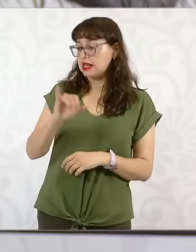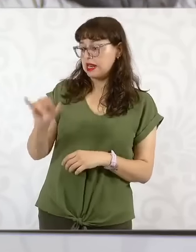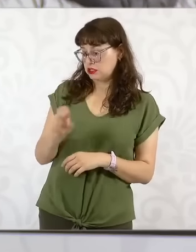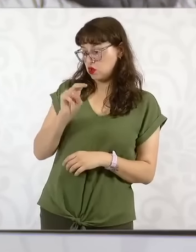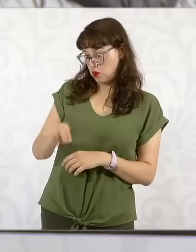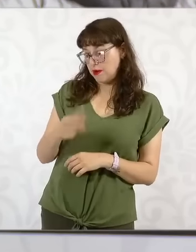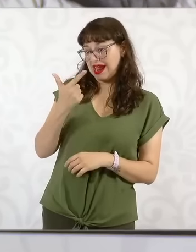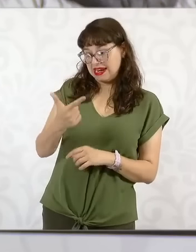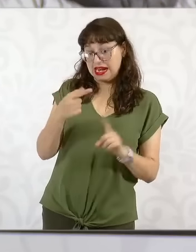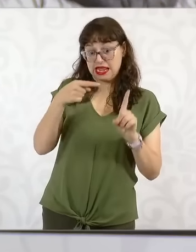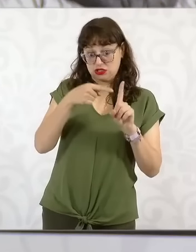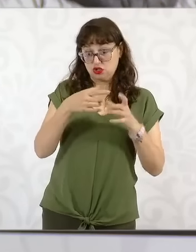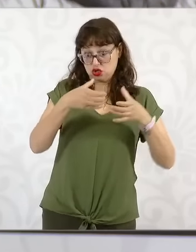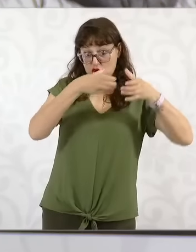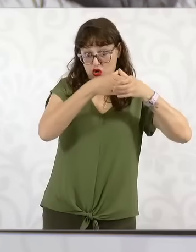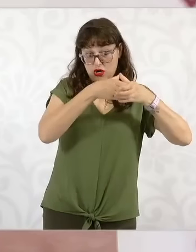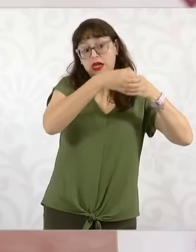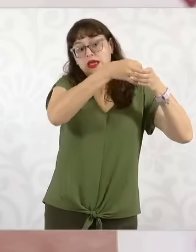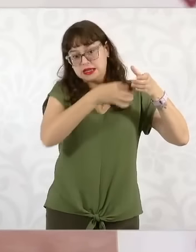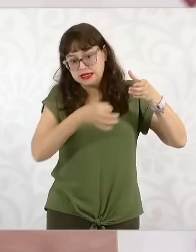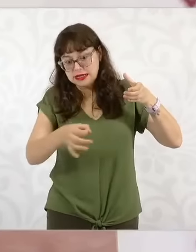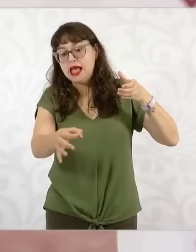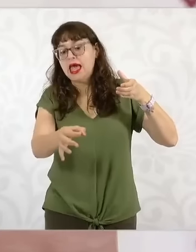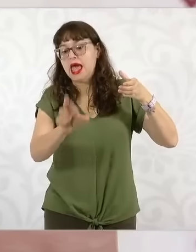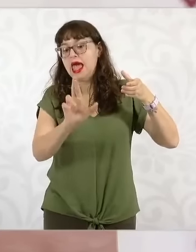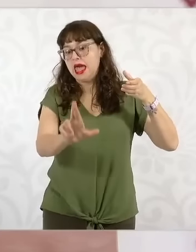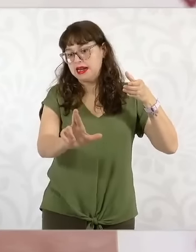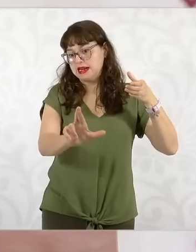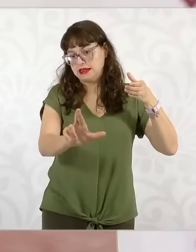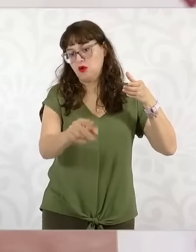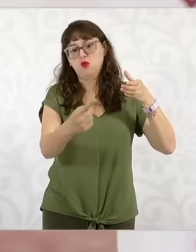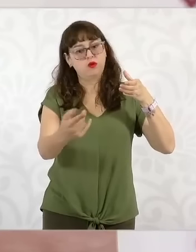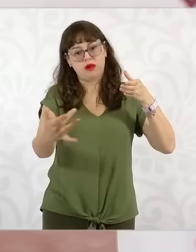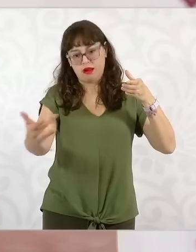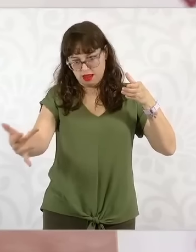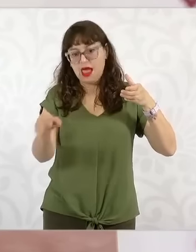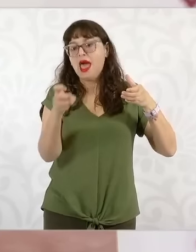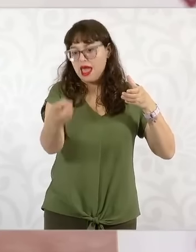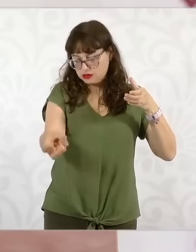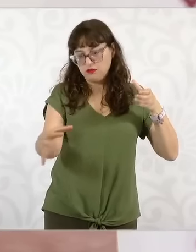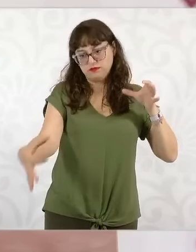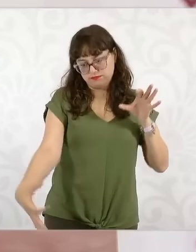la que la célula de los RRs era una célula de cártel Jalisco que operaba en los municipios que